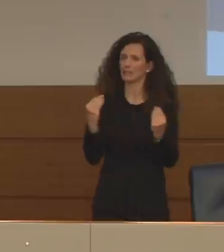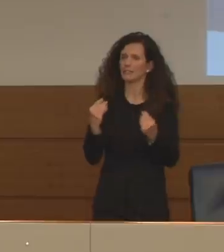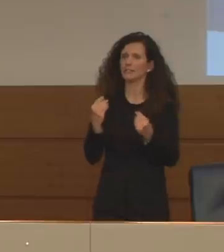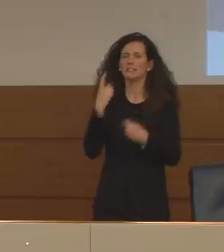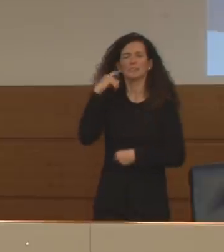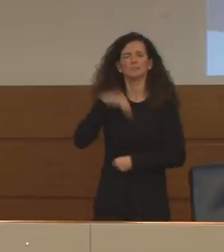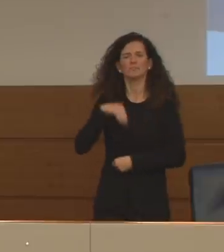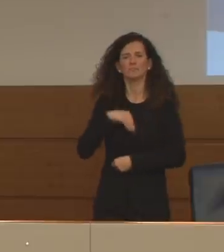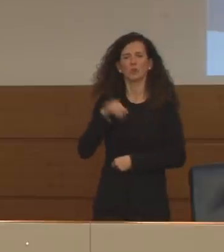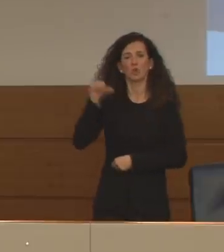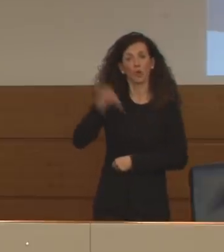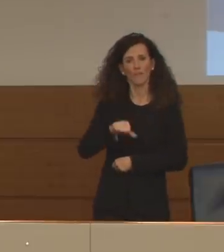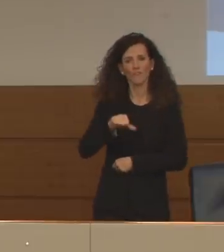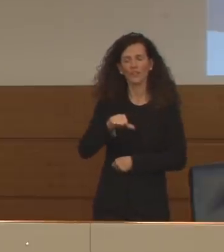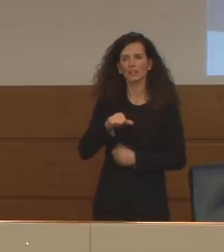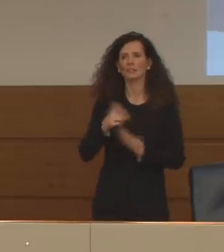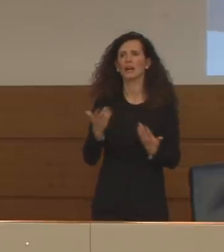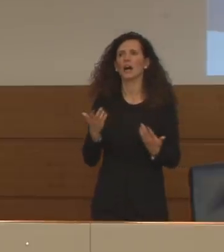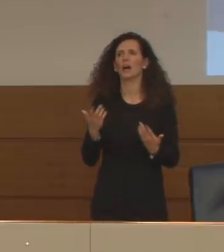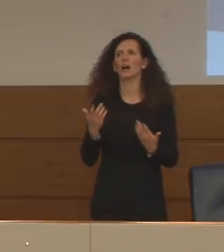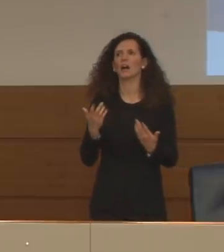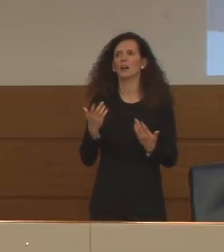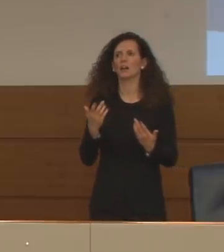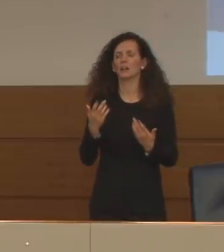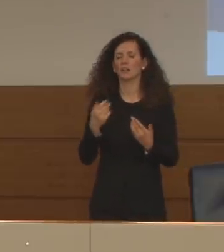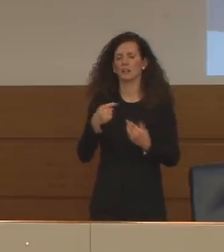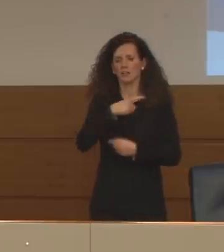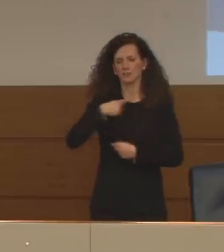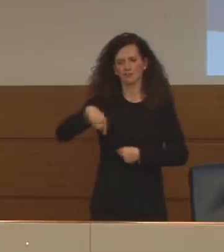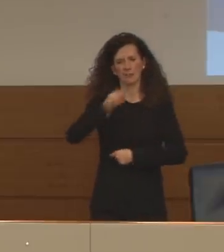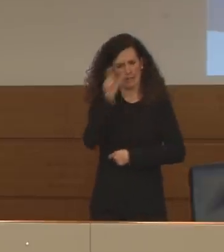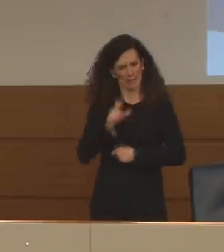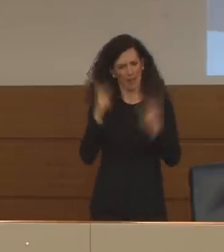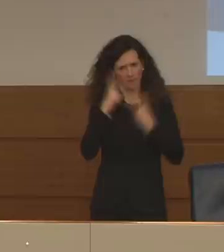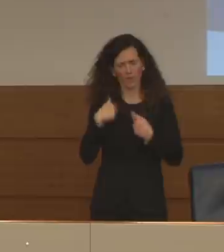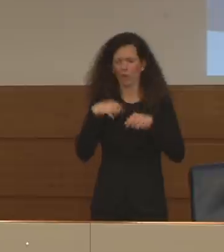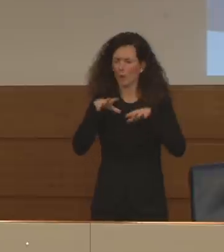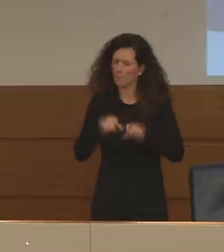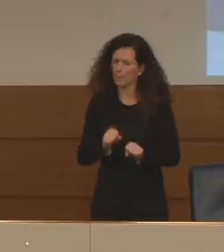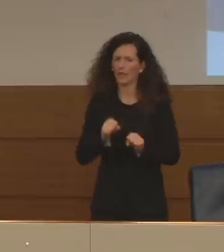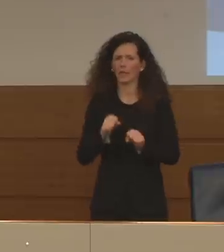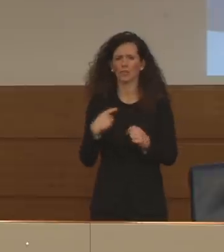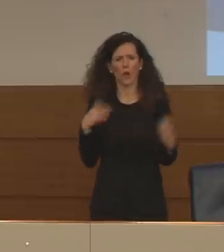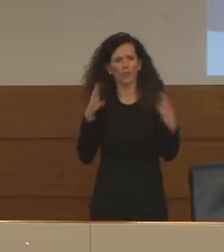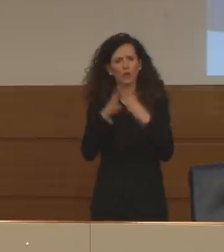sia frutto di impreparazione, se ci siamo fatti cogliere impreparati,